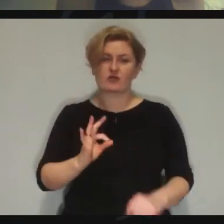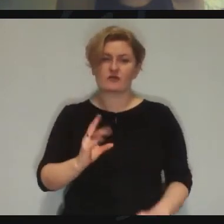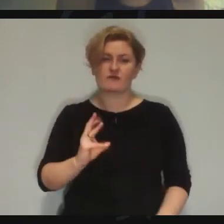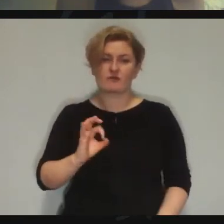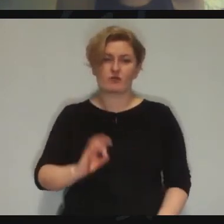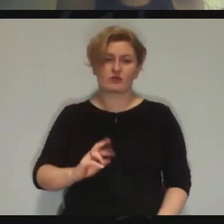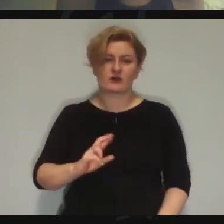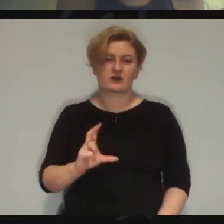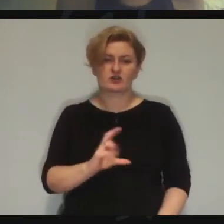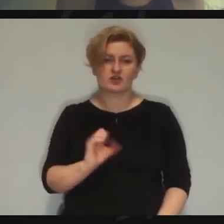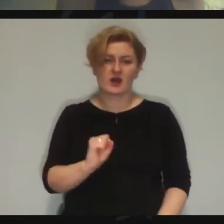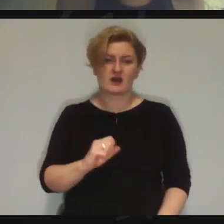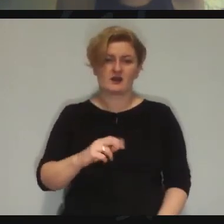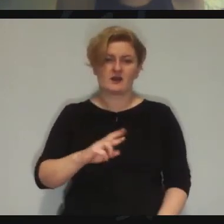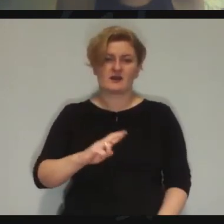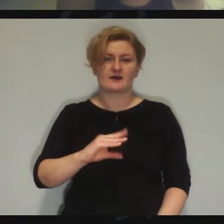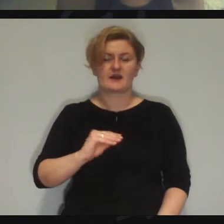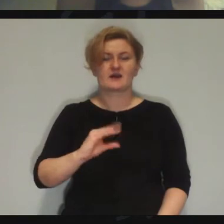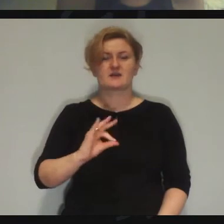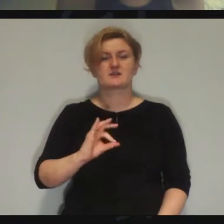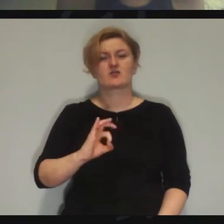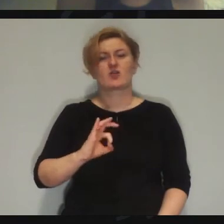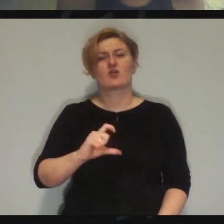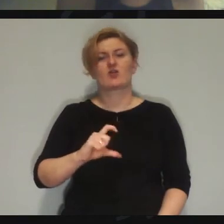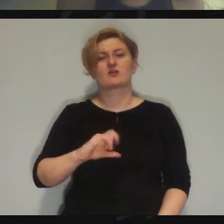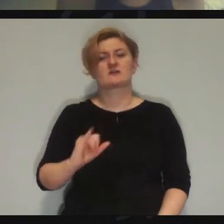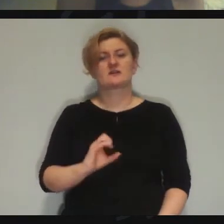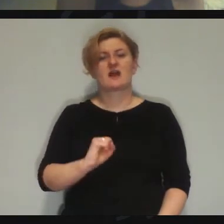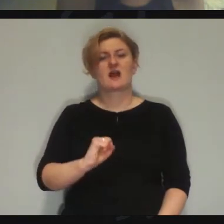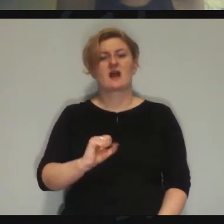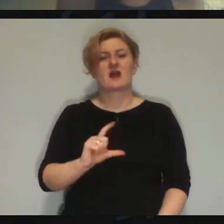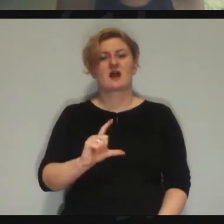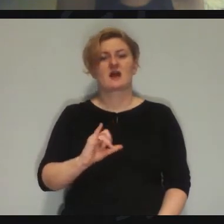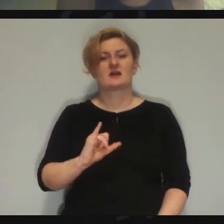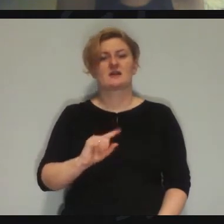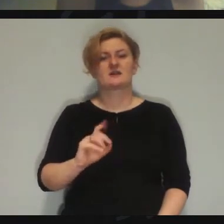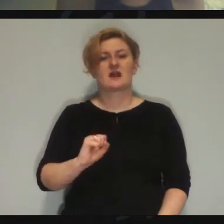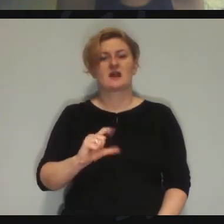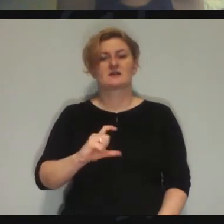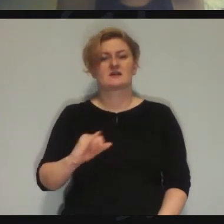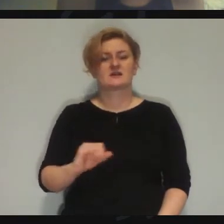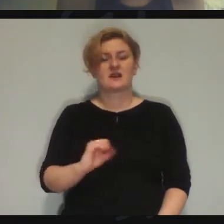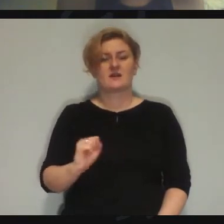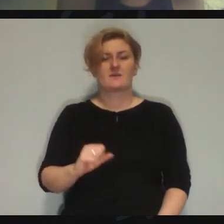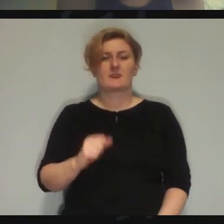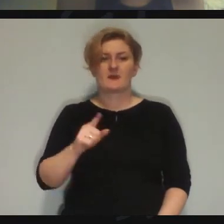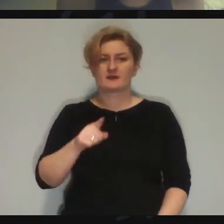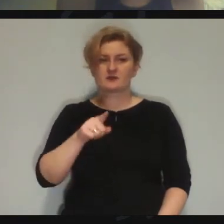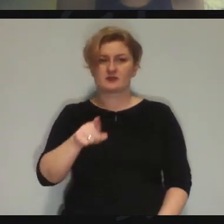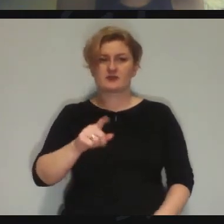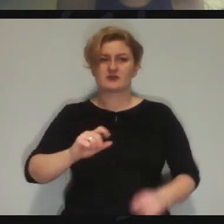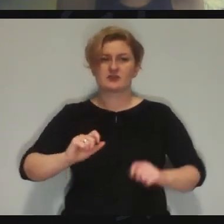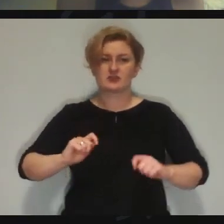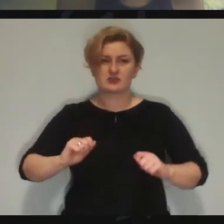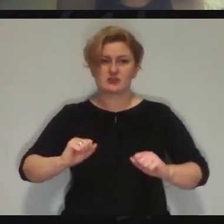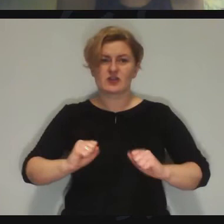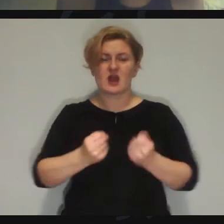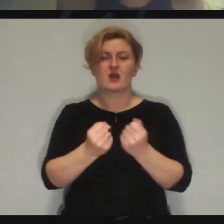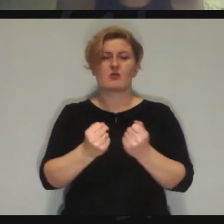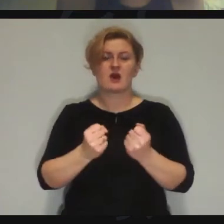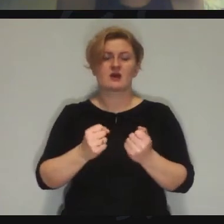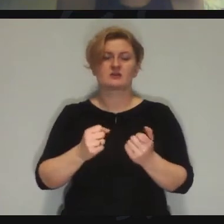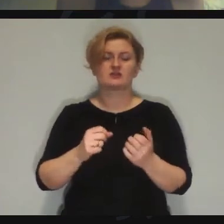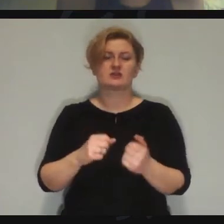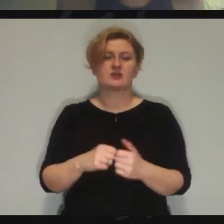Dominika: Sprytnie, że działasz nie tylko na polu praktycznym ale i naukowym, żeby to rozwijać.